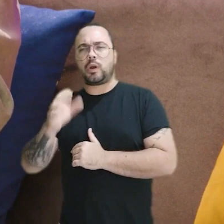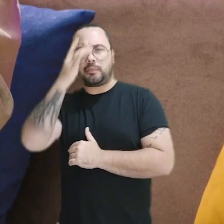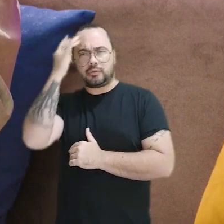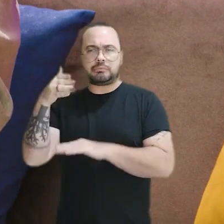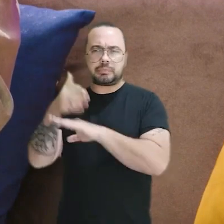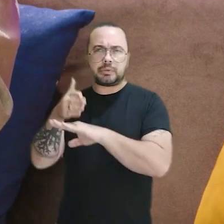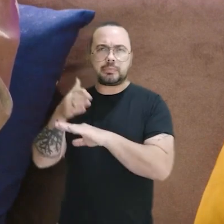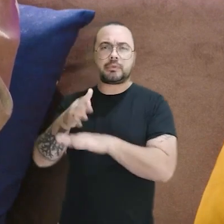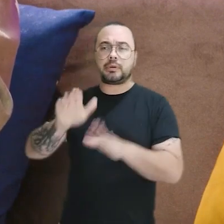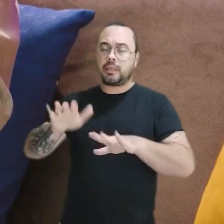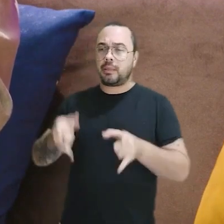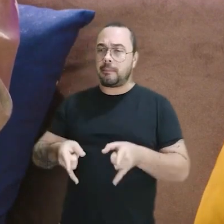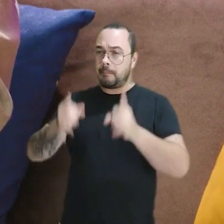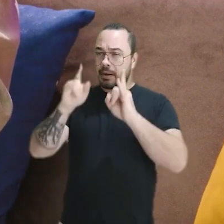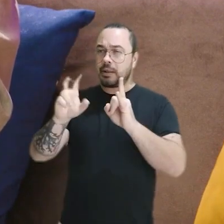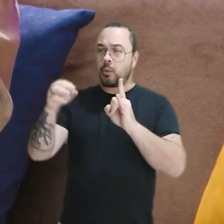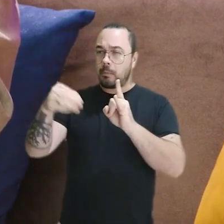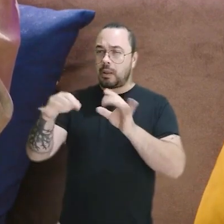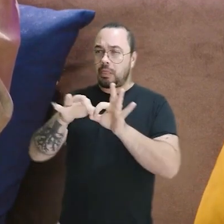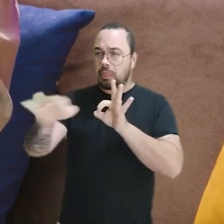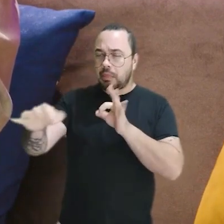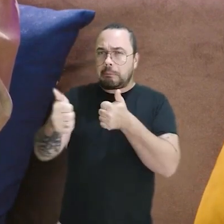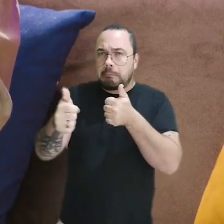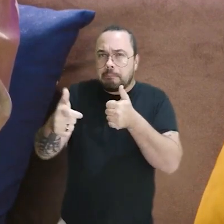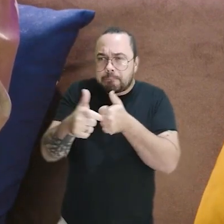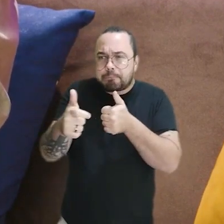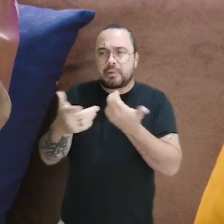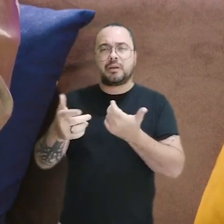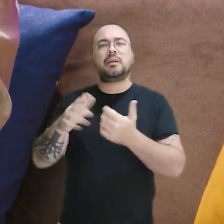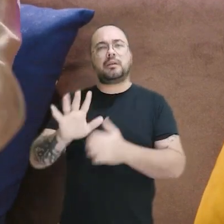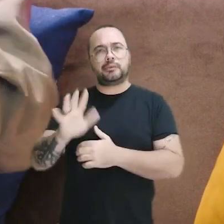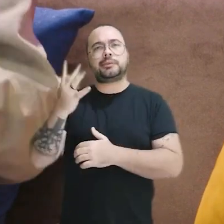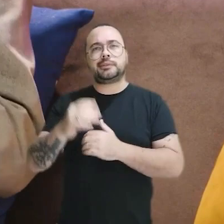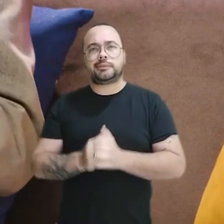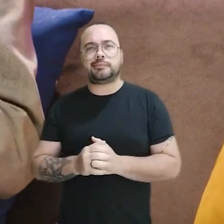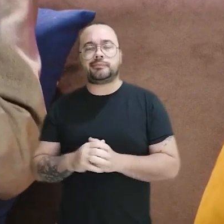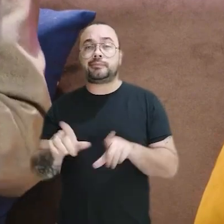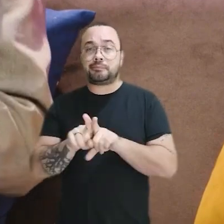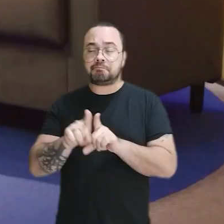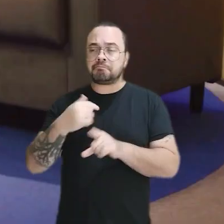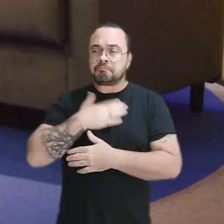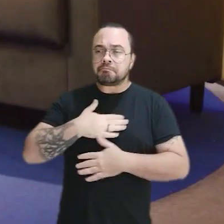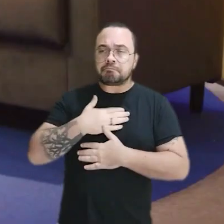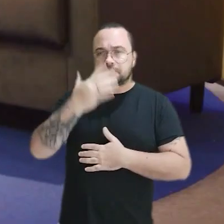num apartamento de 50 metros quadrados, sabe? Tipo, e rolava. Eu sempre gostei de juntar gente, e o clube é isso,